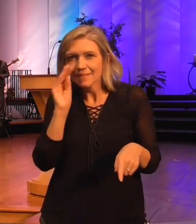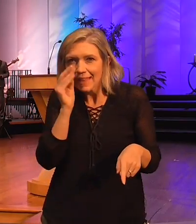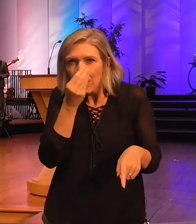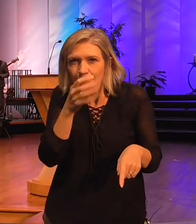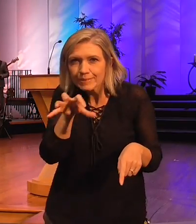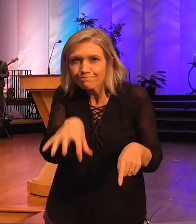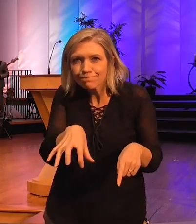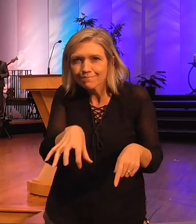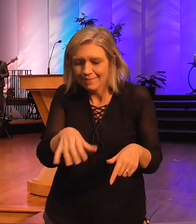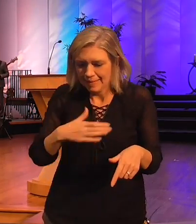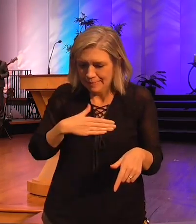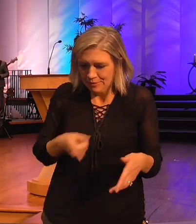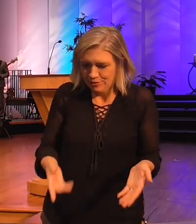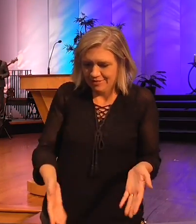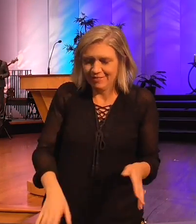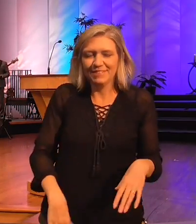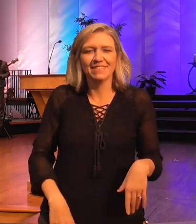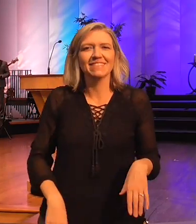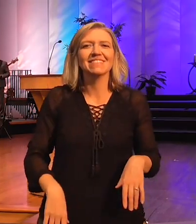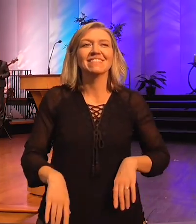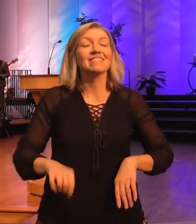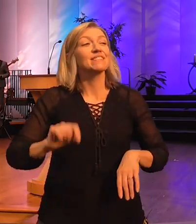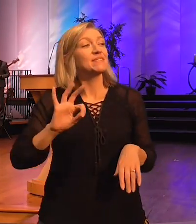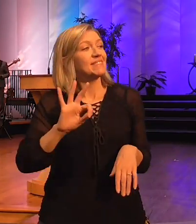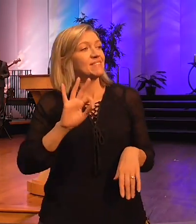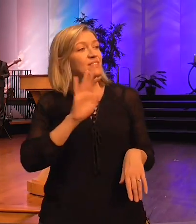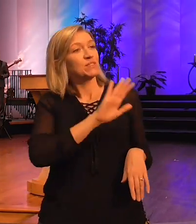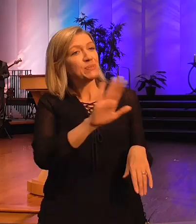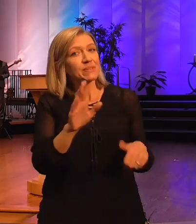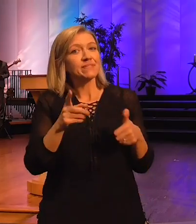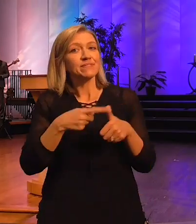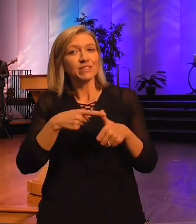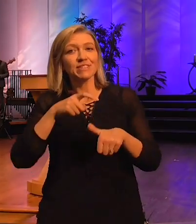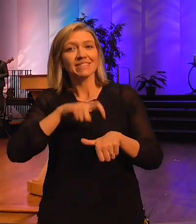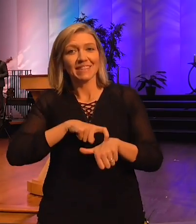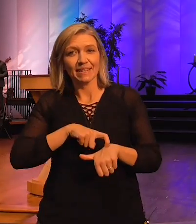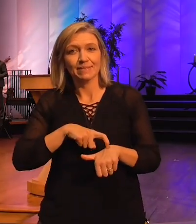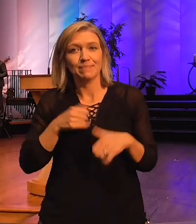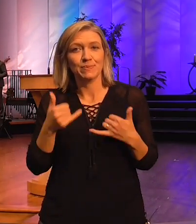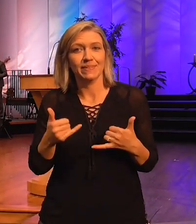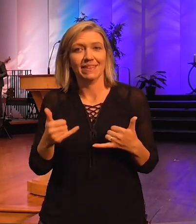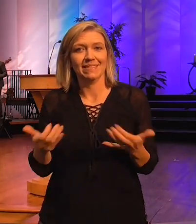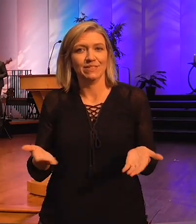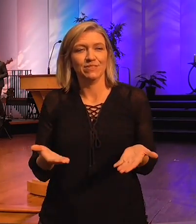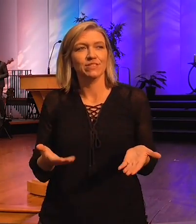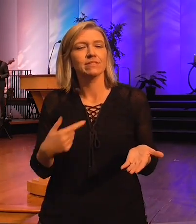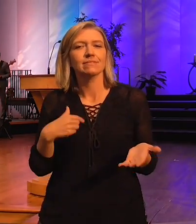tenerte con nosotros, así que si estás aquí por primera vez hoy, estamos encantados de tenerte con